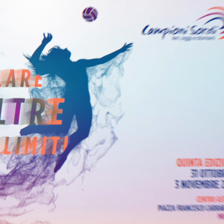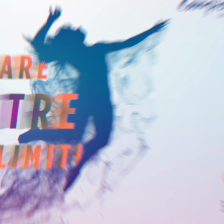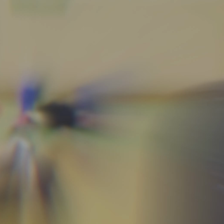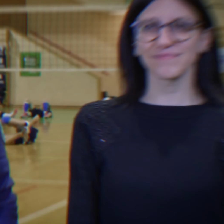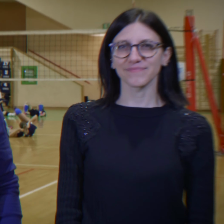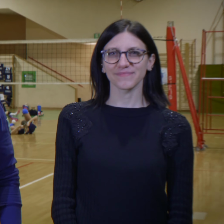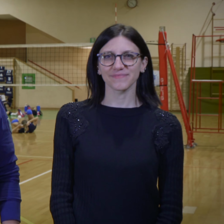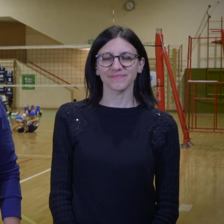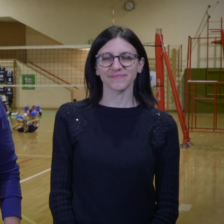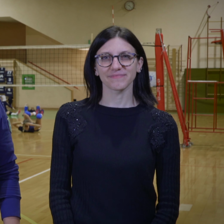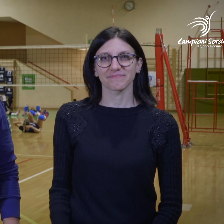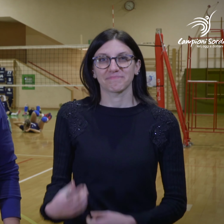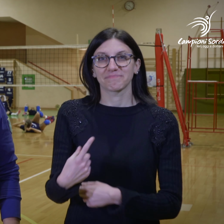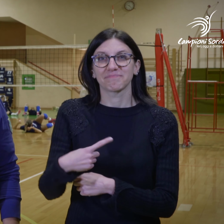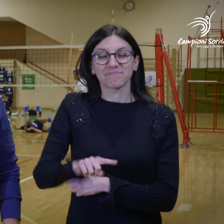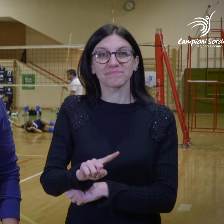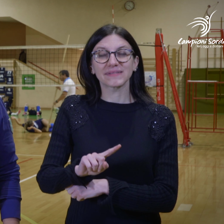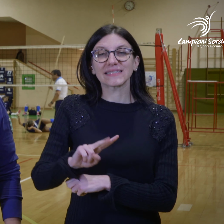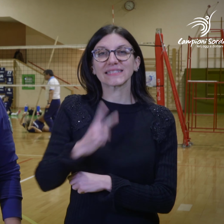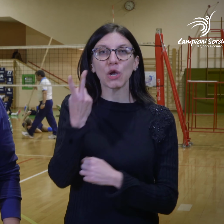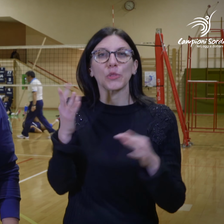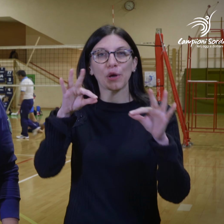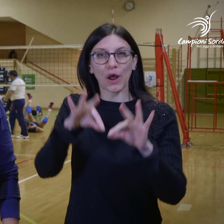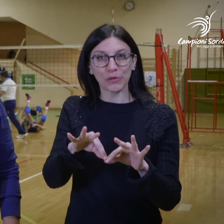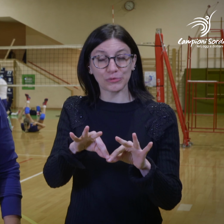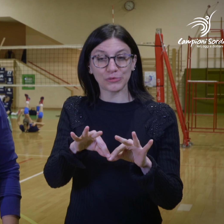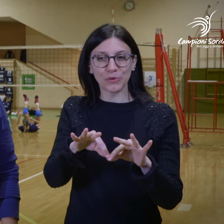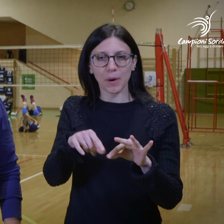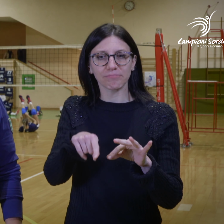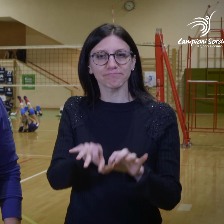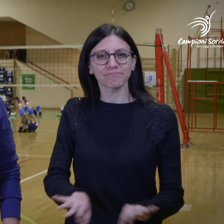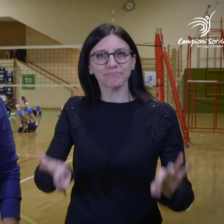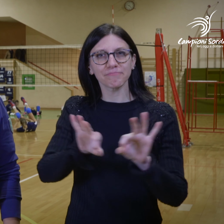Questo è il secondo raduno in preparazione ai prossimi Mondiali che